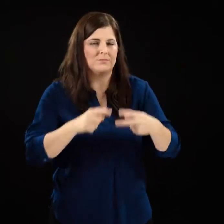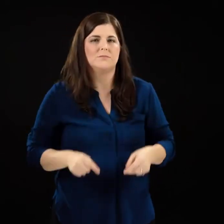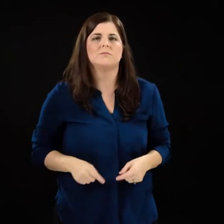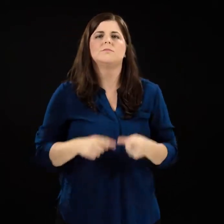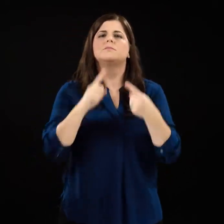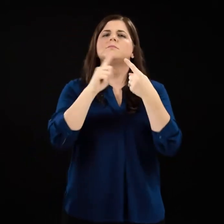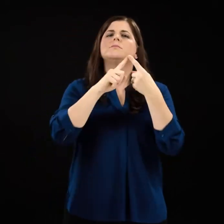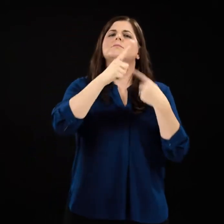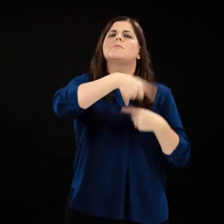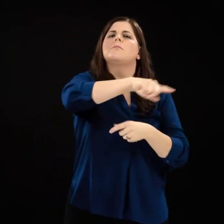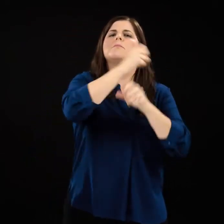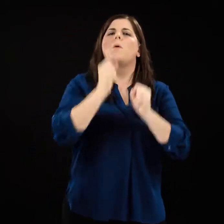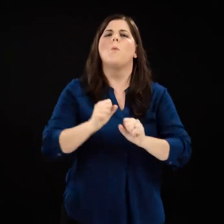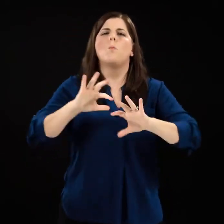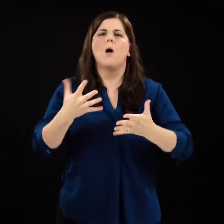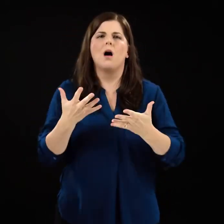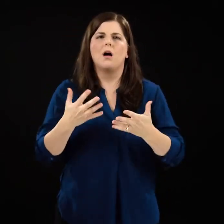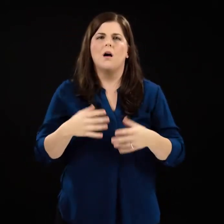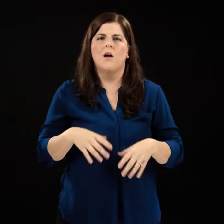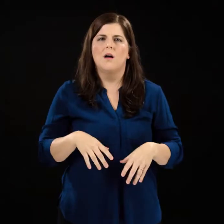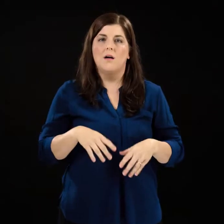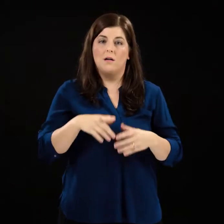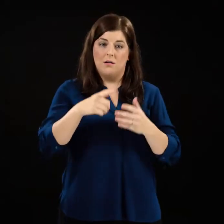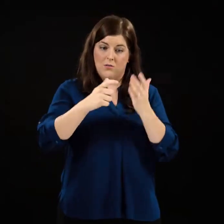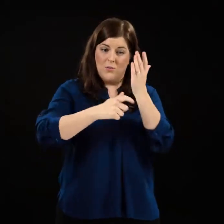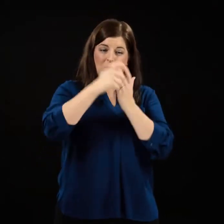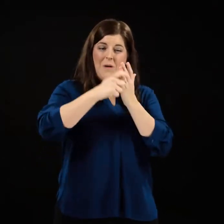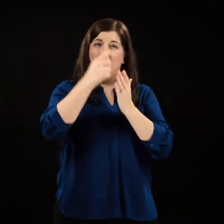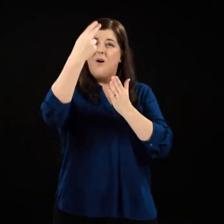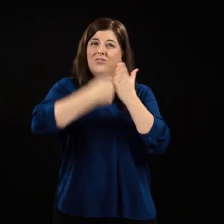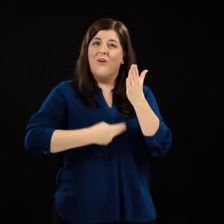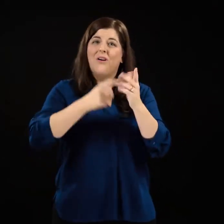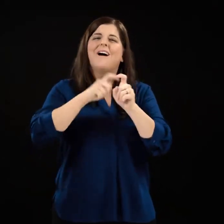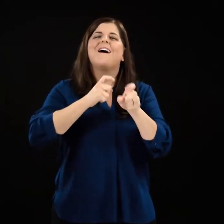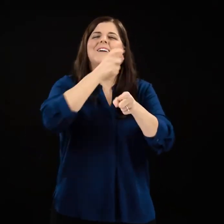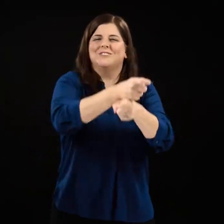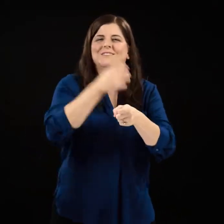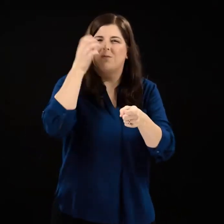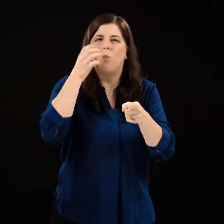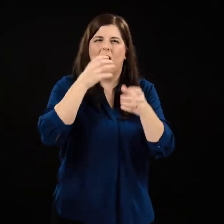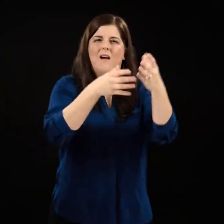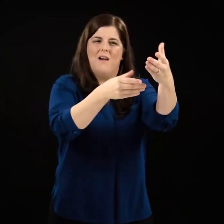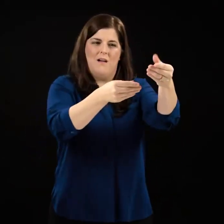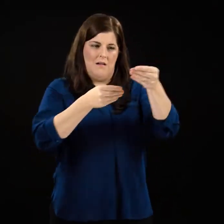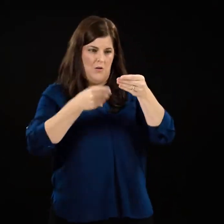politique d'utilisation équitable et du résumé des renseignements essentiels.